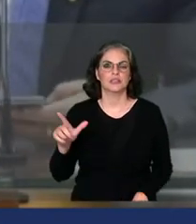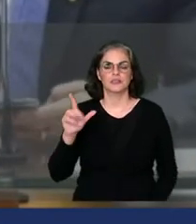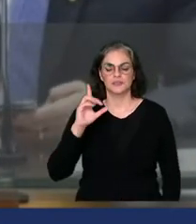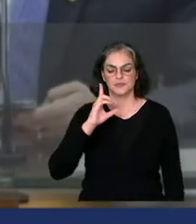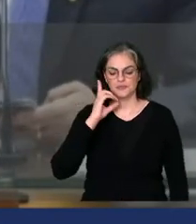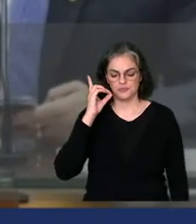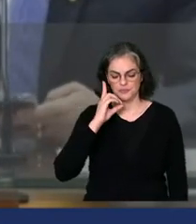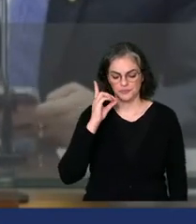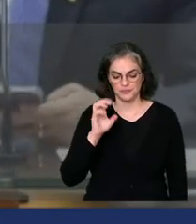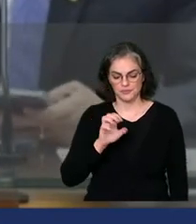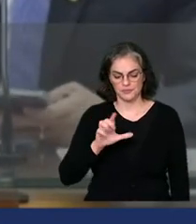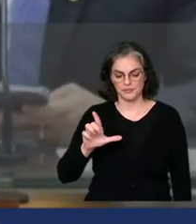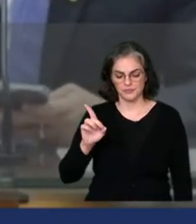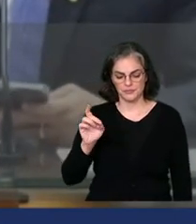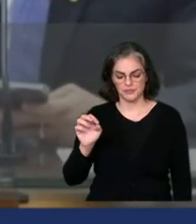MINUTO, DEPUTADO HELDER